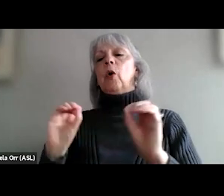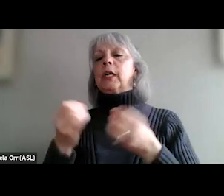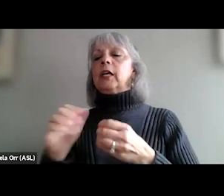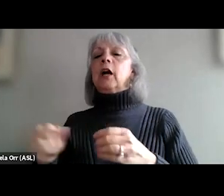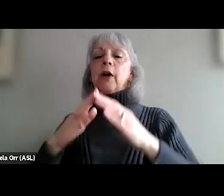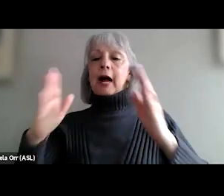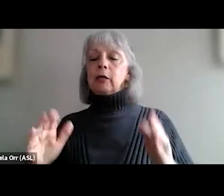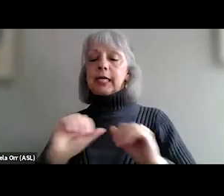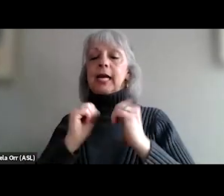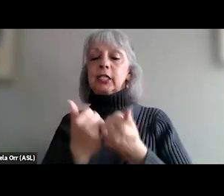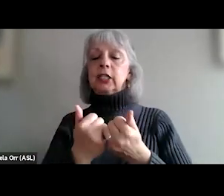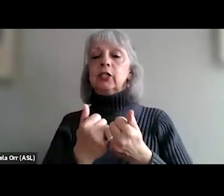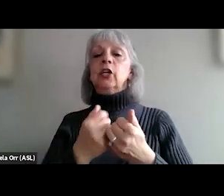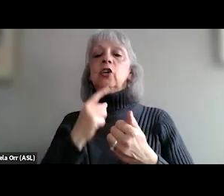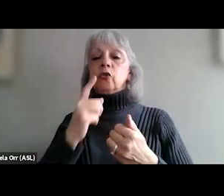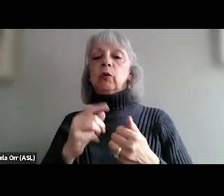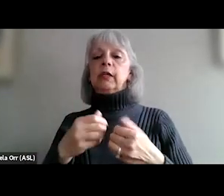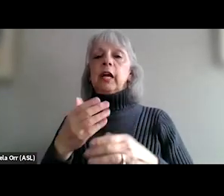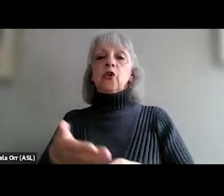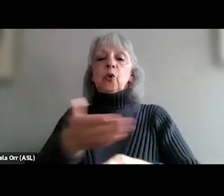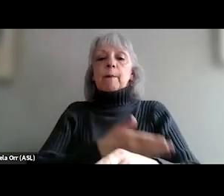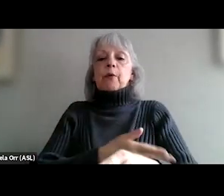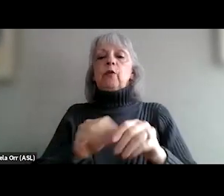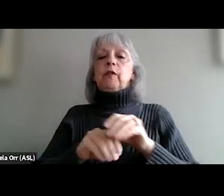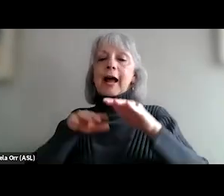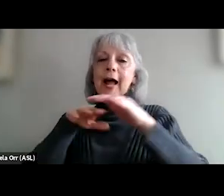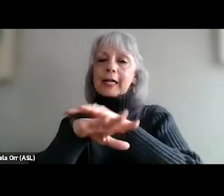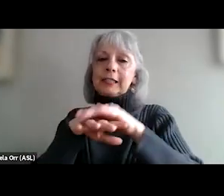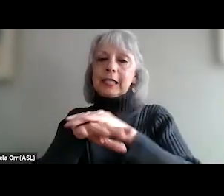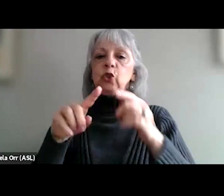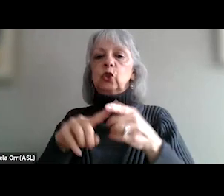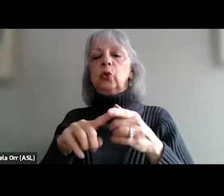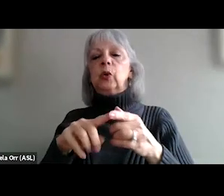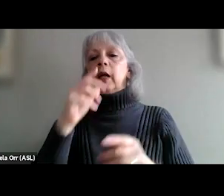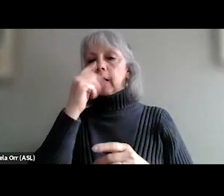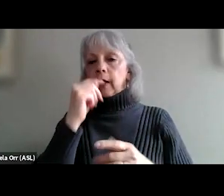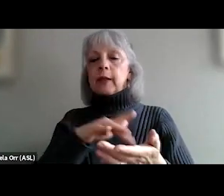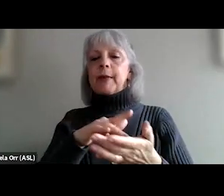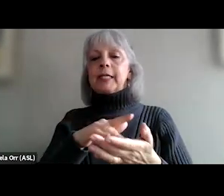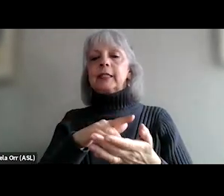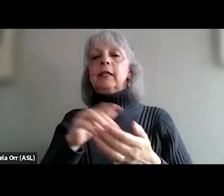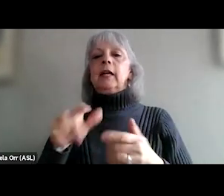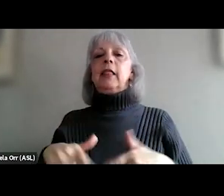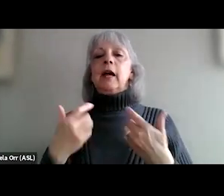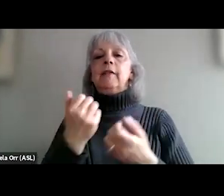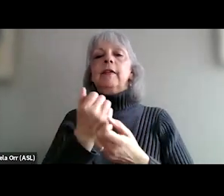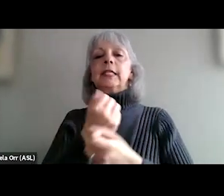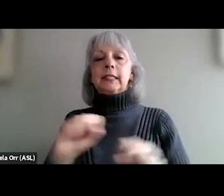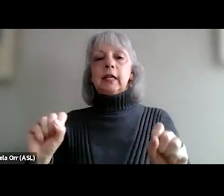para facilitar el acceso a la naloxona y otros medicamentos para revertir sobredosis y salvar vidas